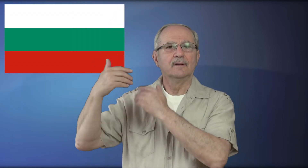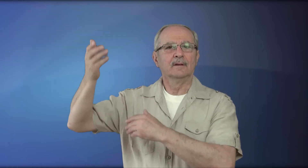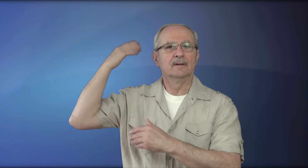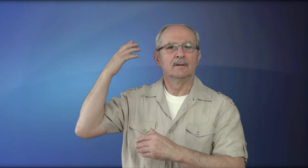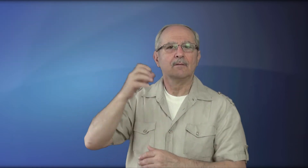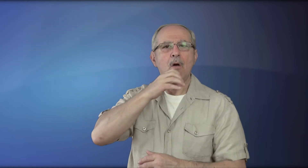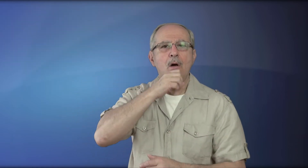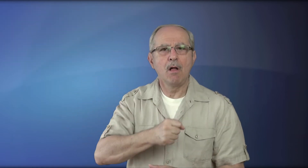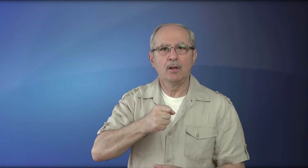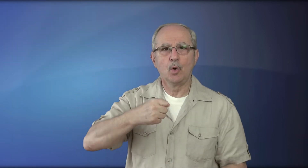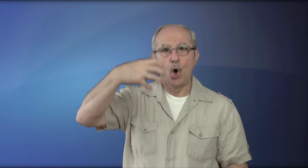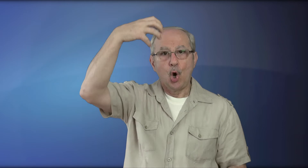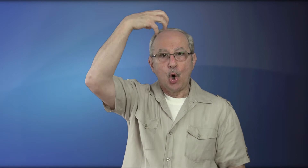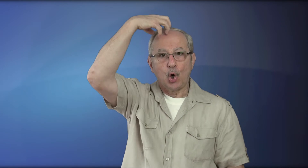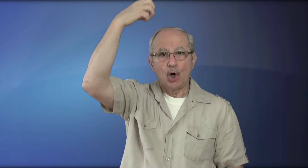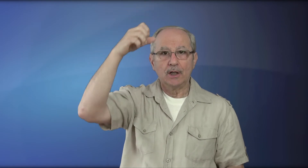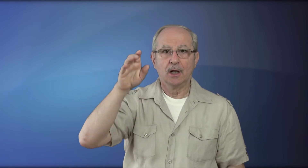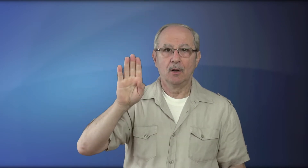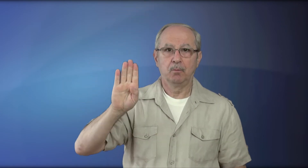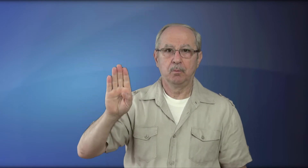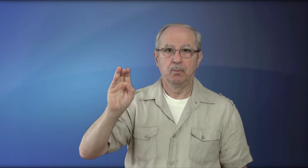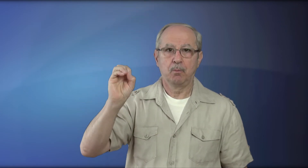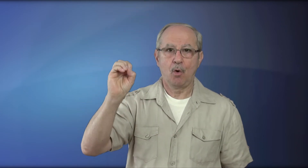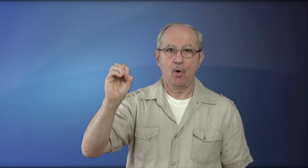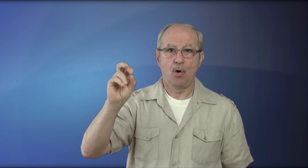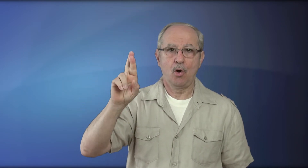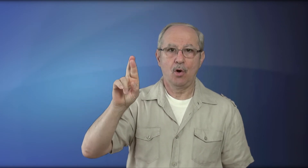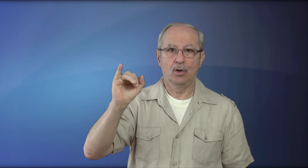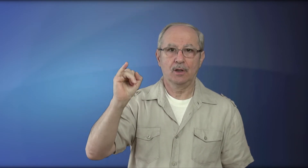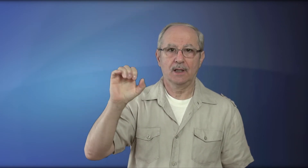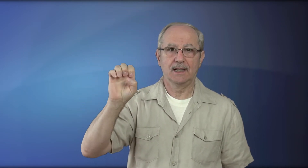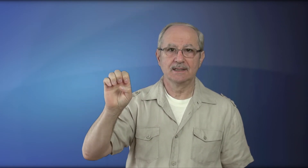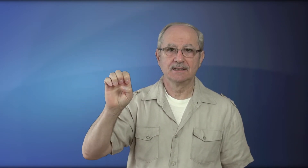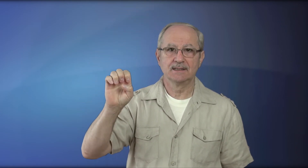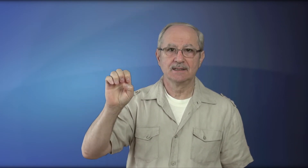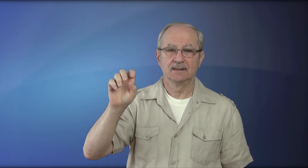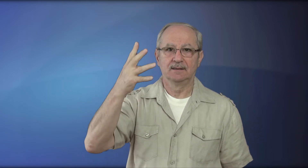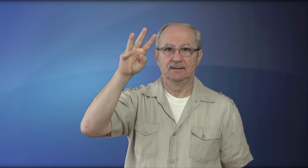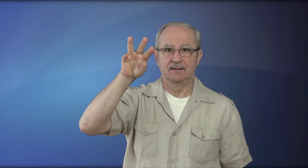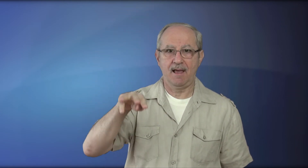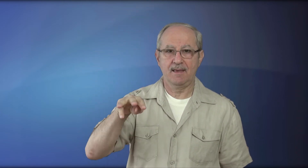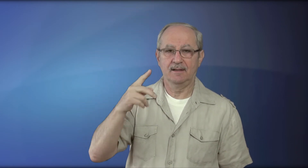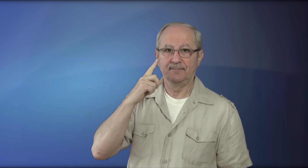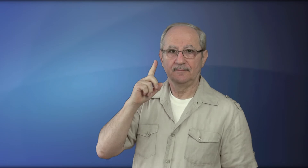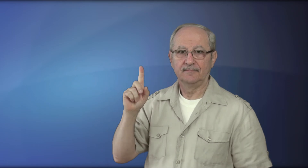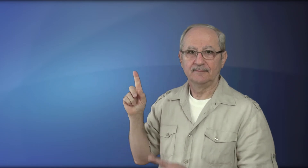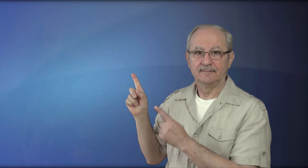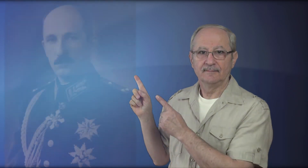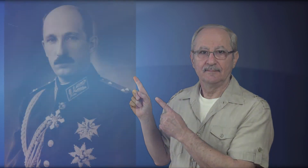Zu der Zeit des König Boris III trug heute bulgarischen Soldaten Guards Uniform.